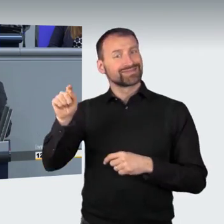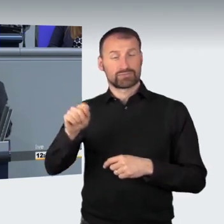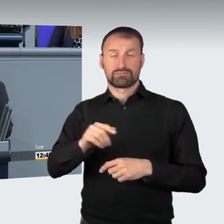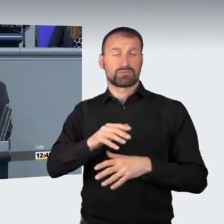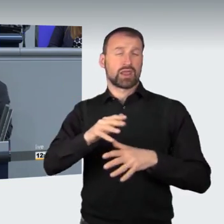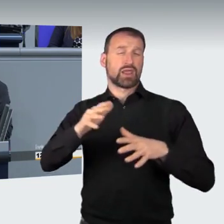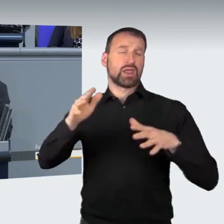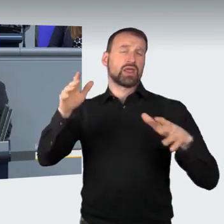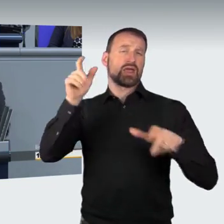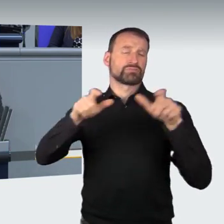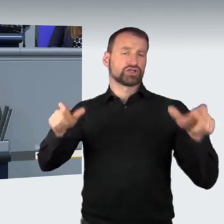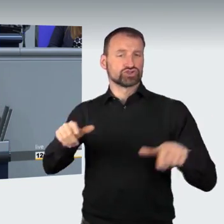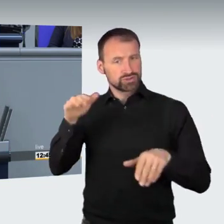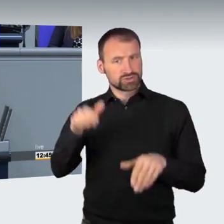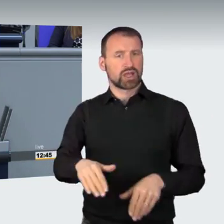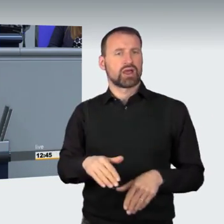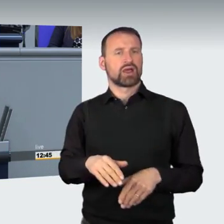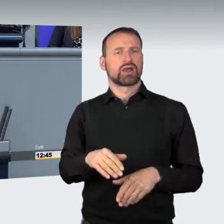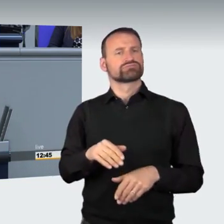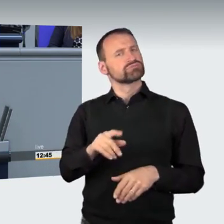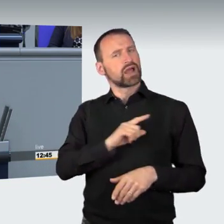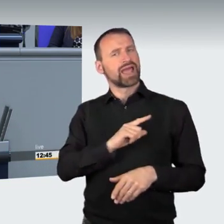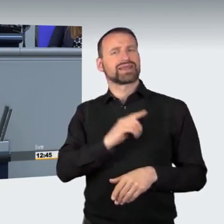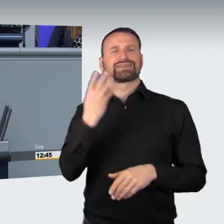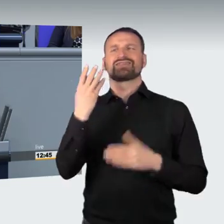Dies schafft mehr Bindung für ihre Wohnung, dies schafft mehr Bindung